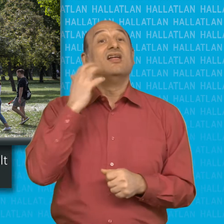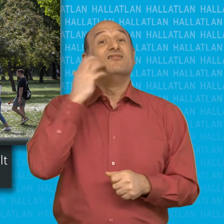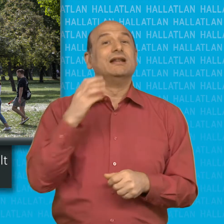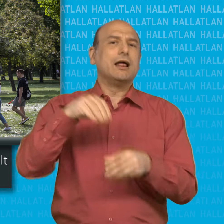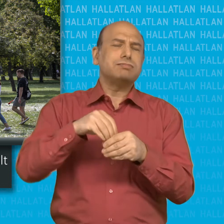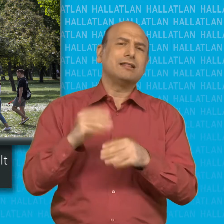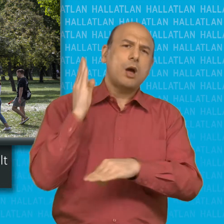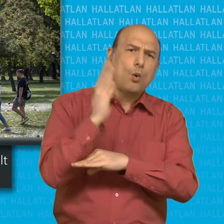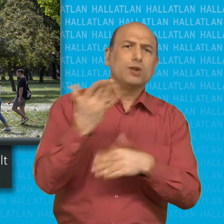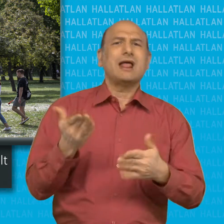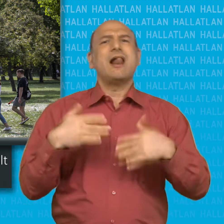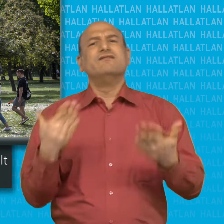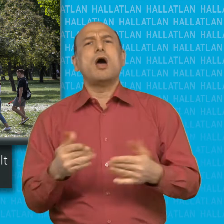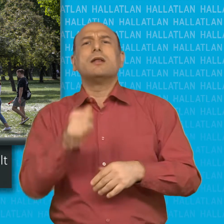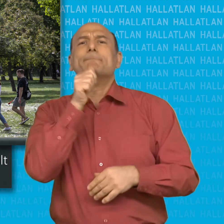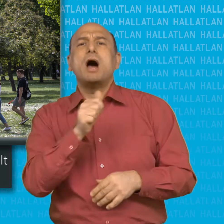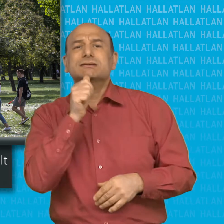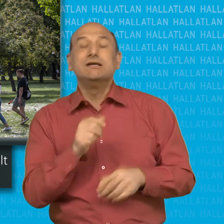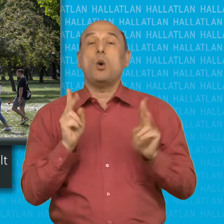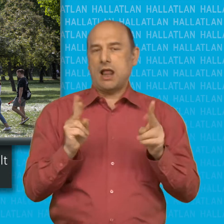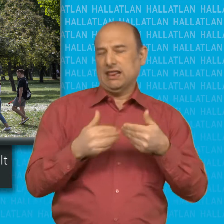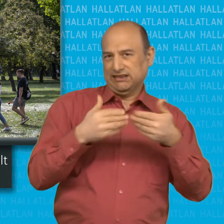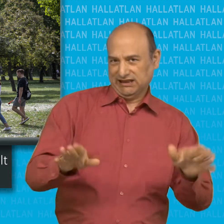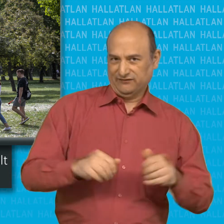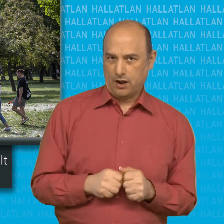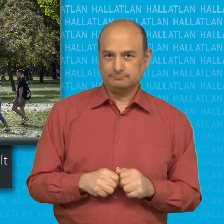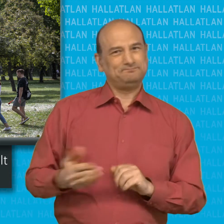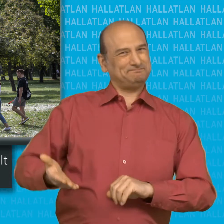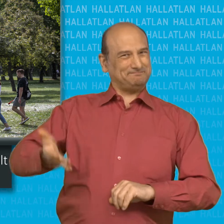A vidéki szálláshelyek - szállodák és panziók - is fogadhatnak vendégeket.